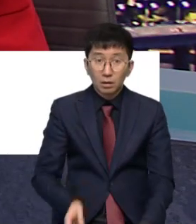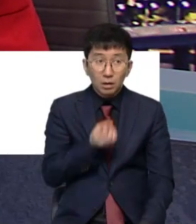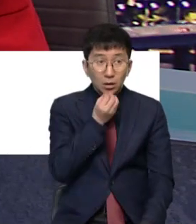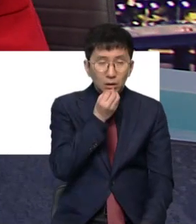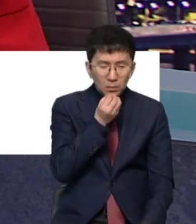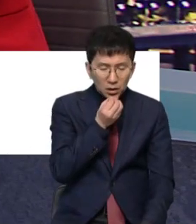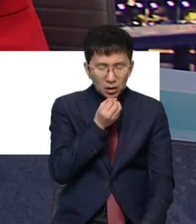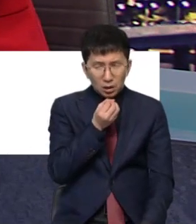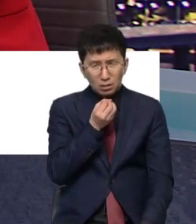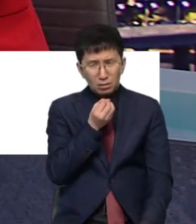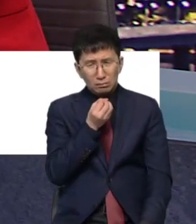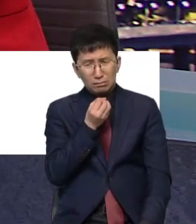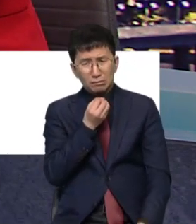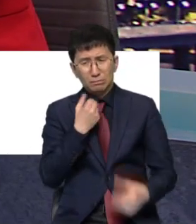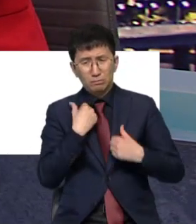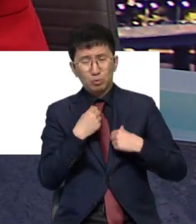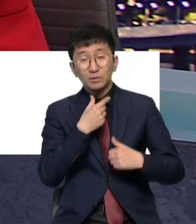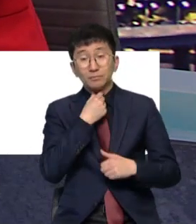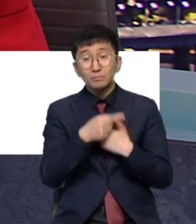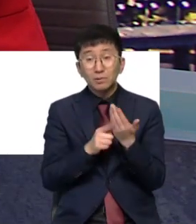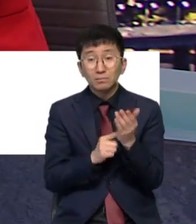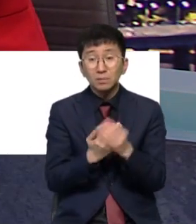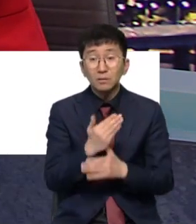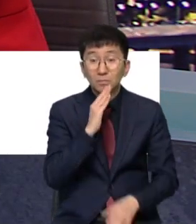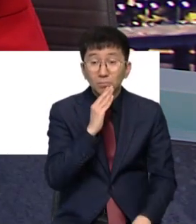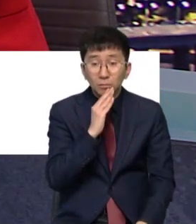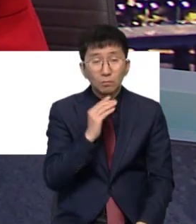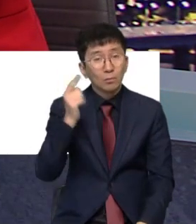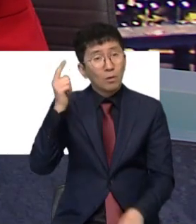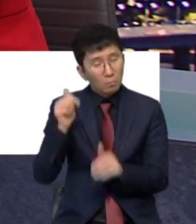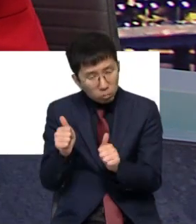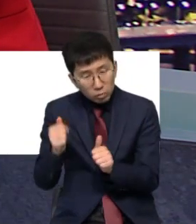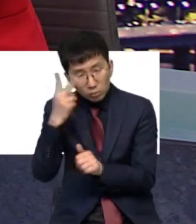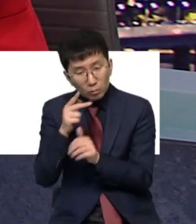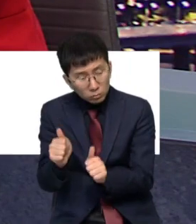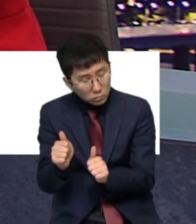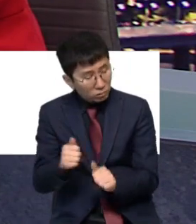좀 망설여질 것 같은데 이렇게 엄격하게 판단하는 이유가 뭔가요?